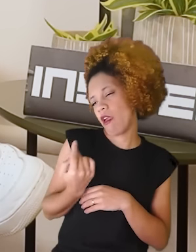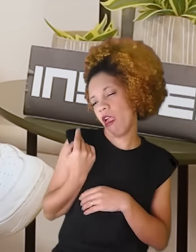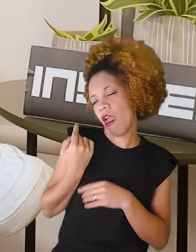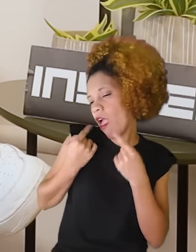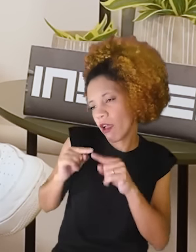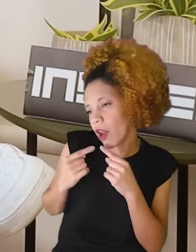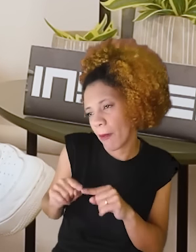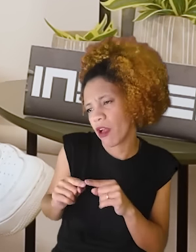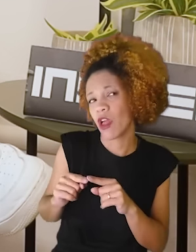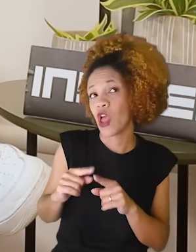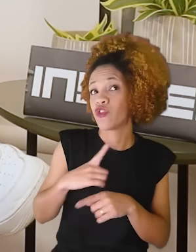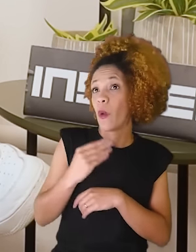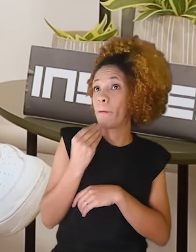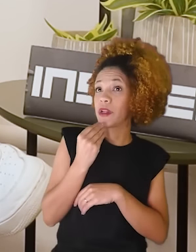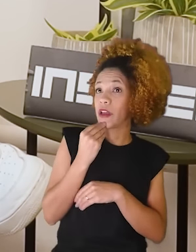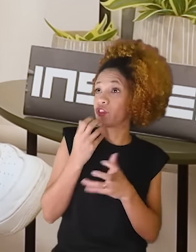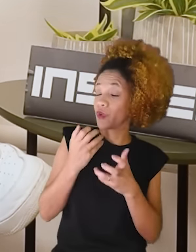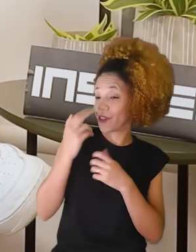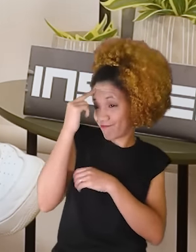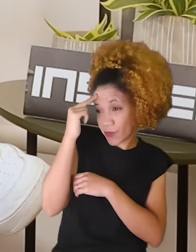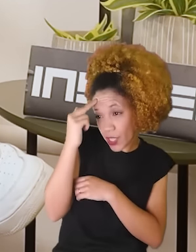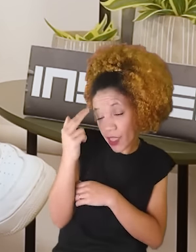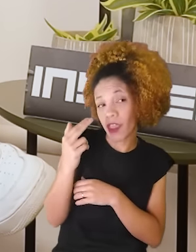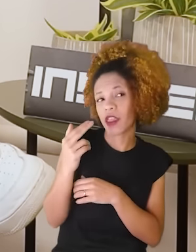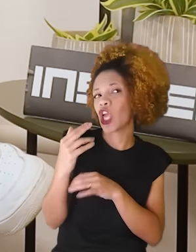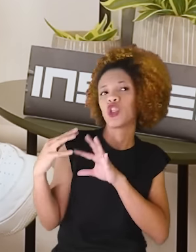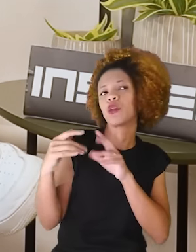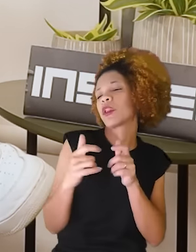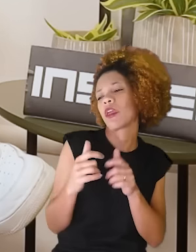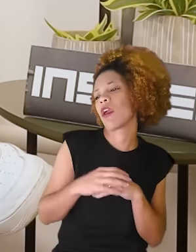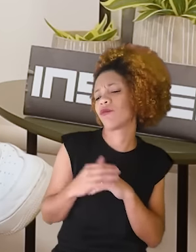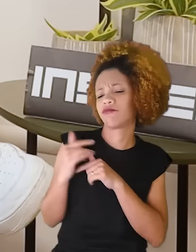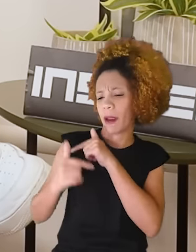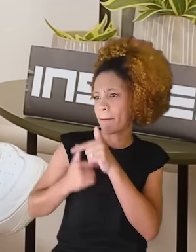que eu sempre sonhei que e que todo mundo queria ter né de você trabalhar de casa de você trab de